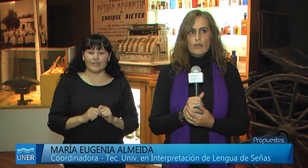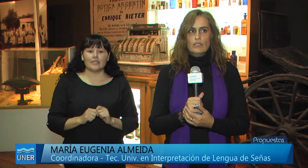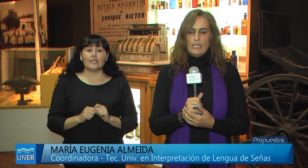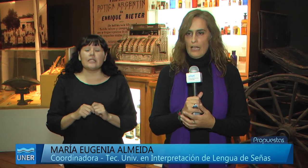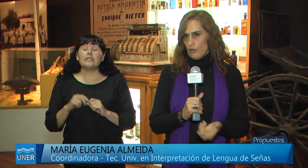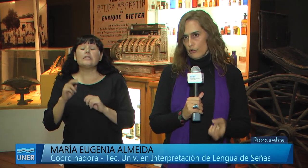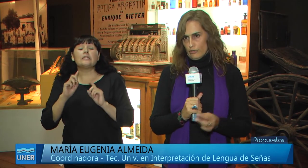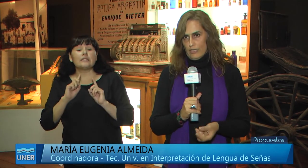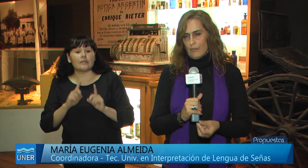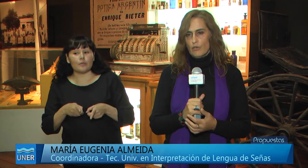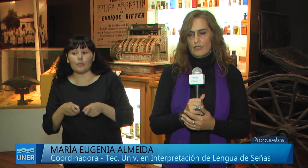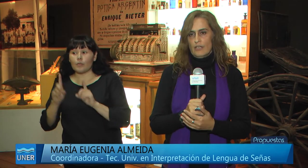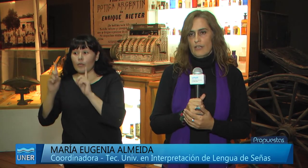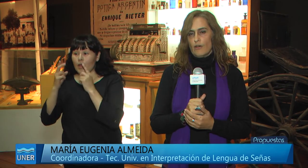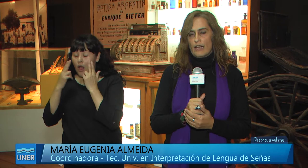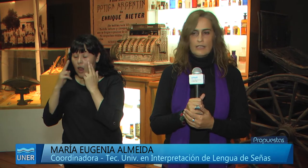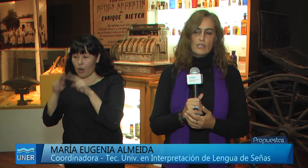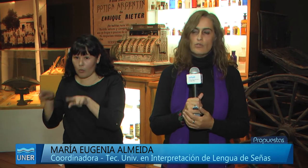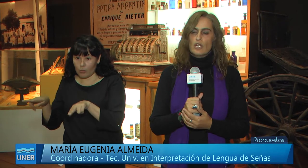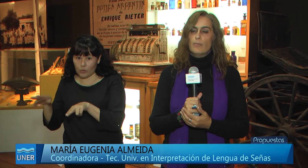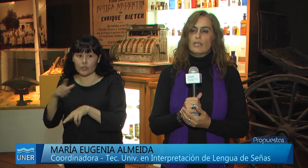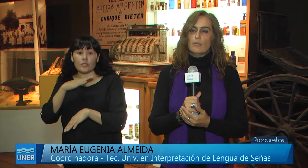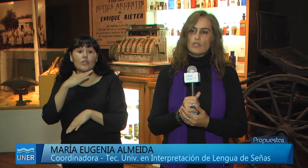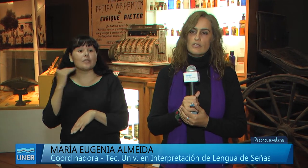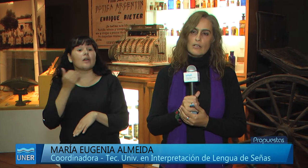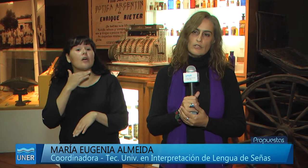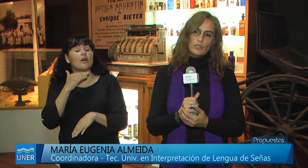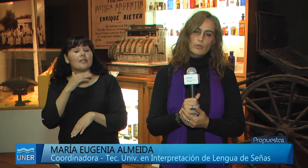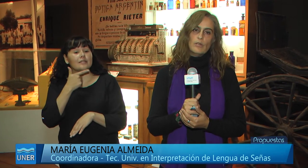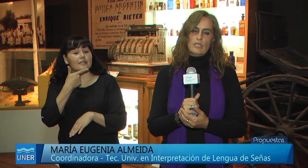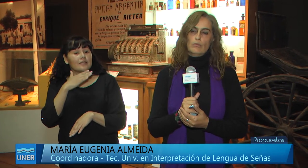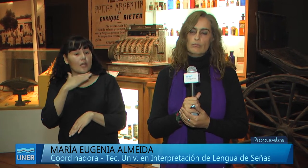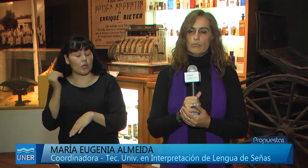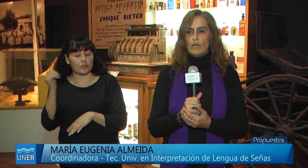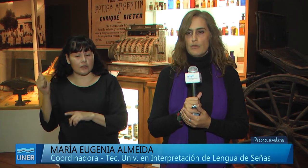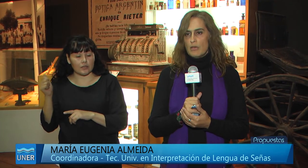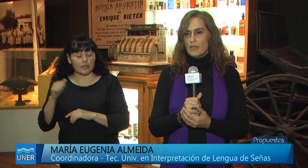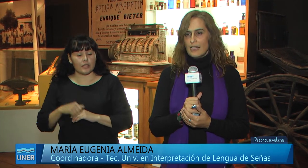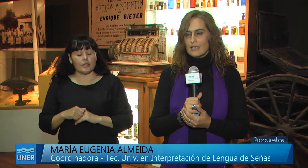Digo entre las dos instituciones porque el museo de San José tuvo hace un año y medio atrás